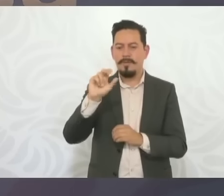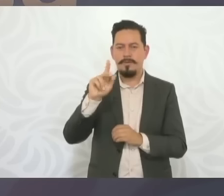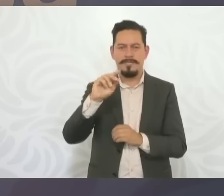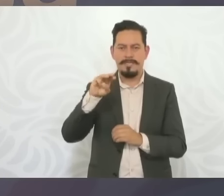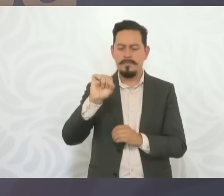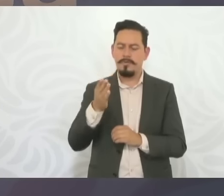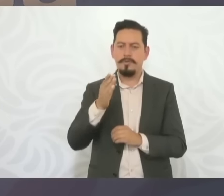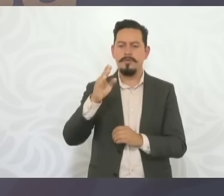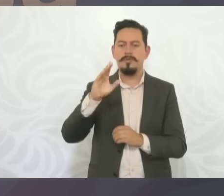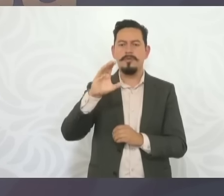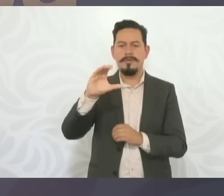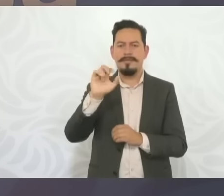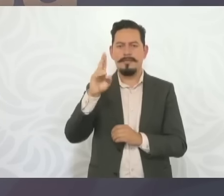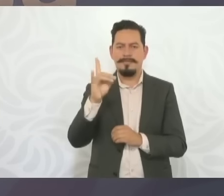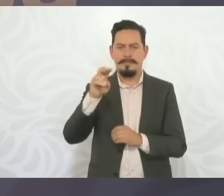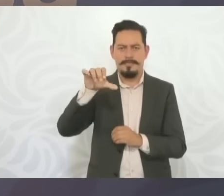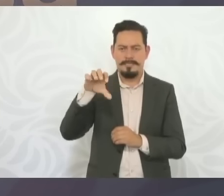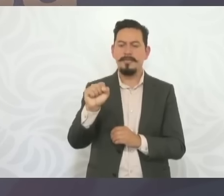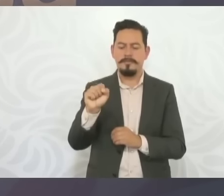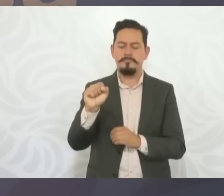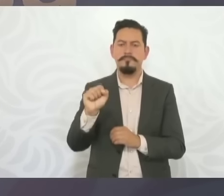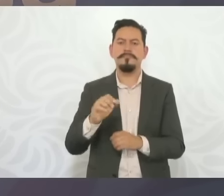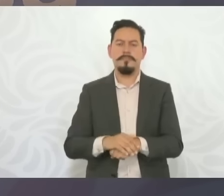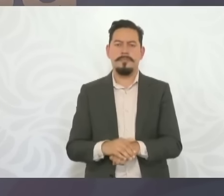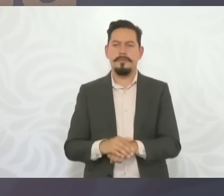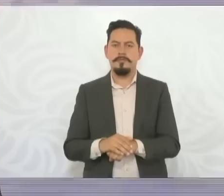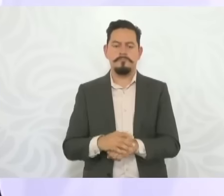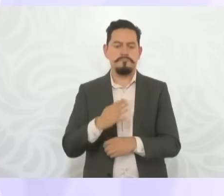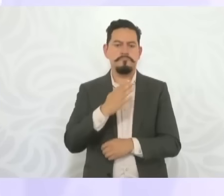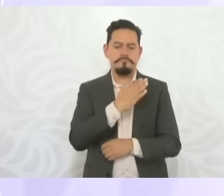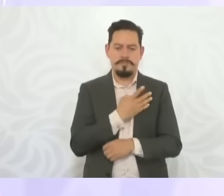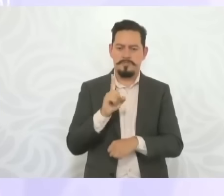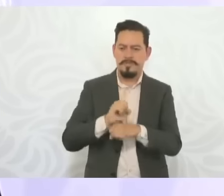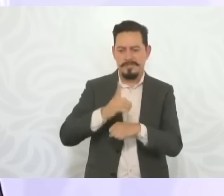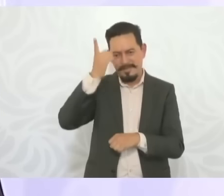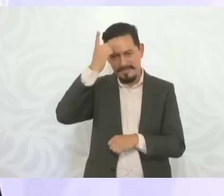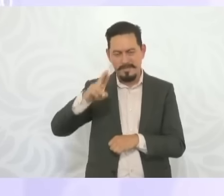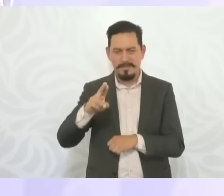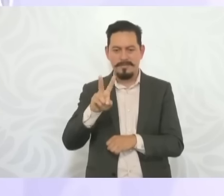de la Fundación para la Democracia. Buenos días, Dr. Víctor Rodríguez Padilla, director general